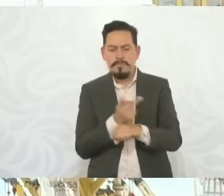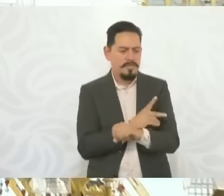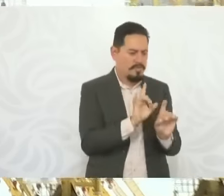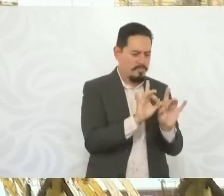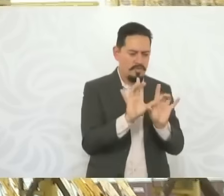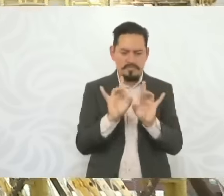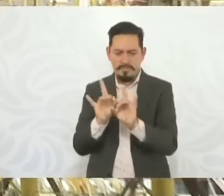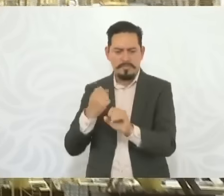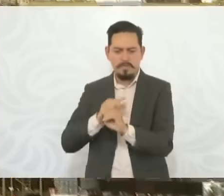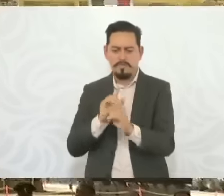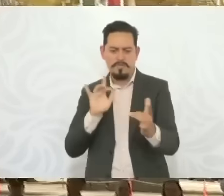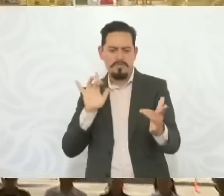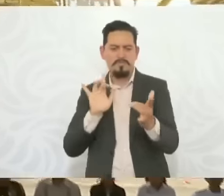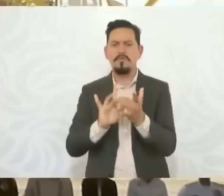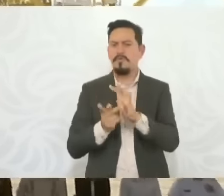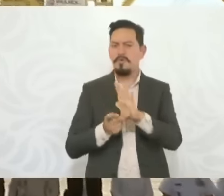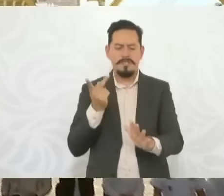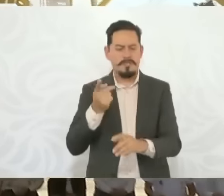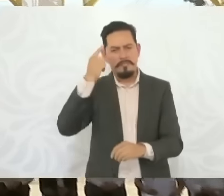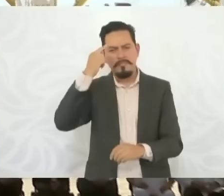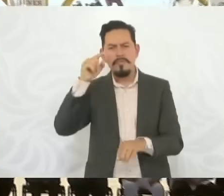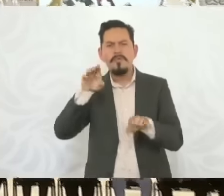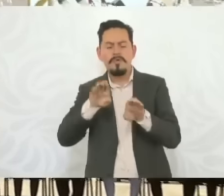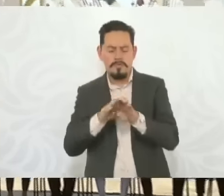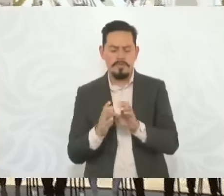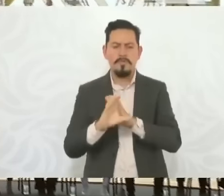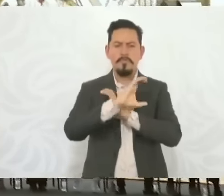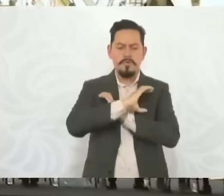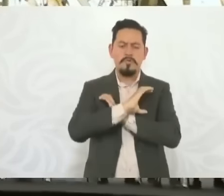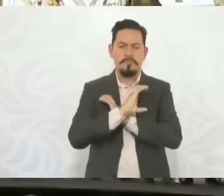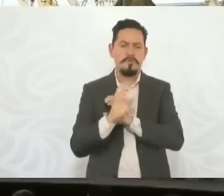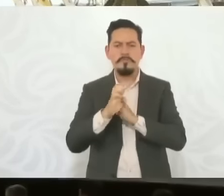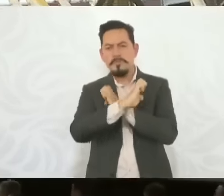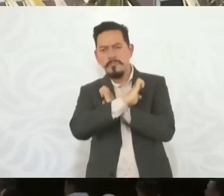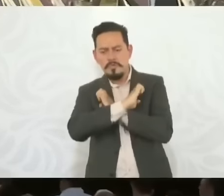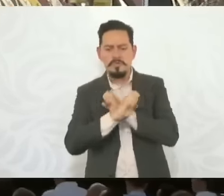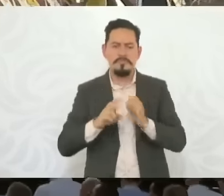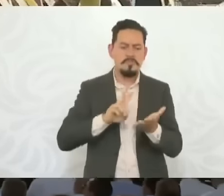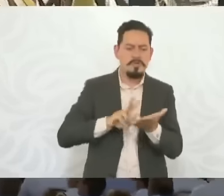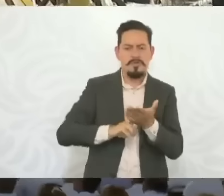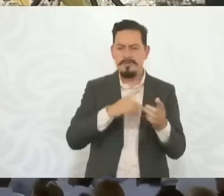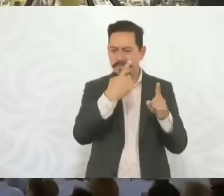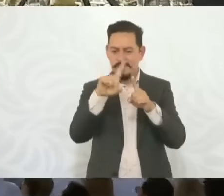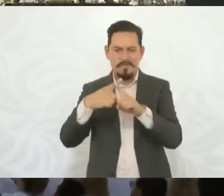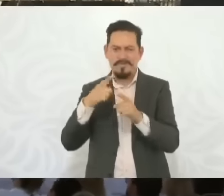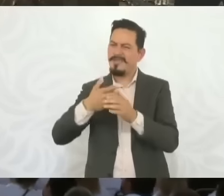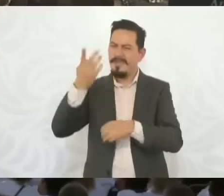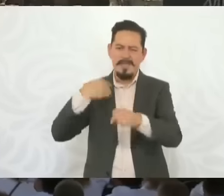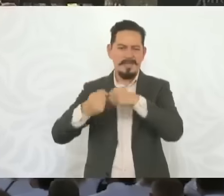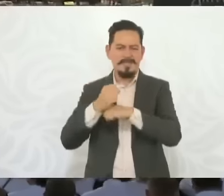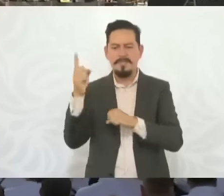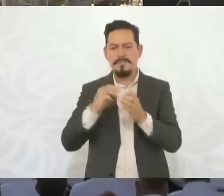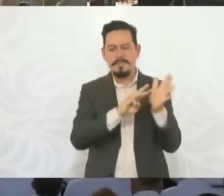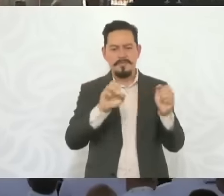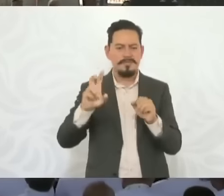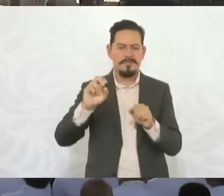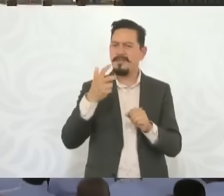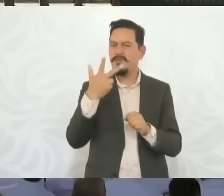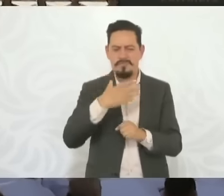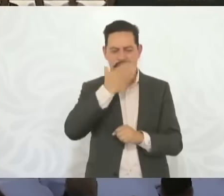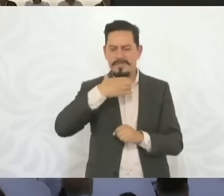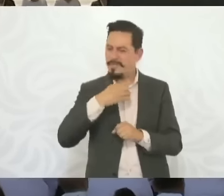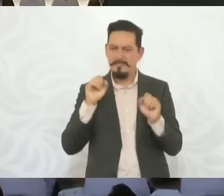con los valores y propósitos que en 1938 desplegó tan valerosamente el jardenar Lázaro Cárdenas.